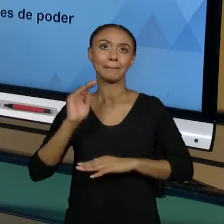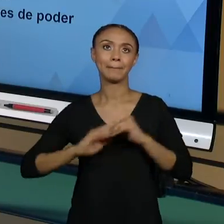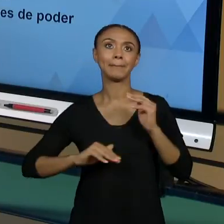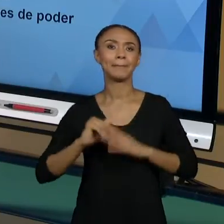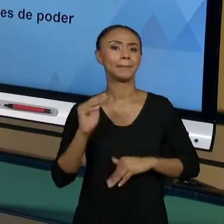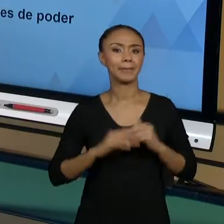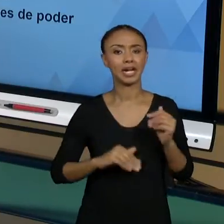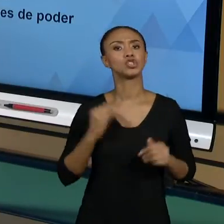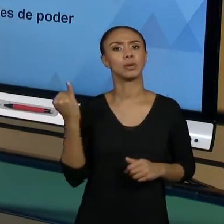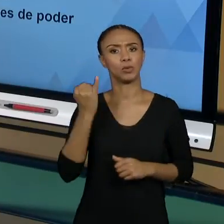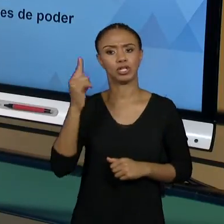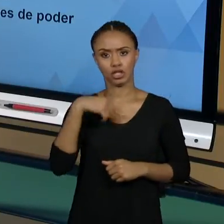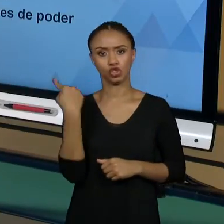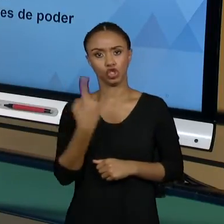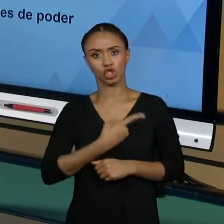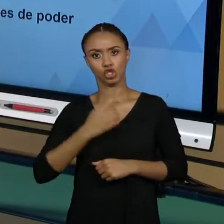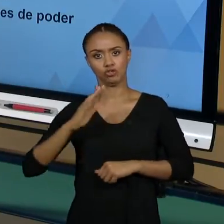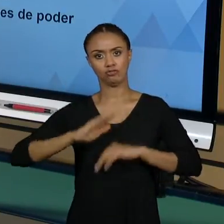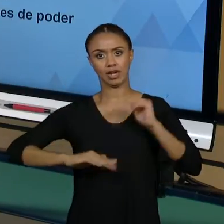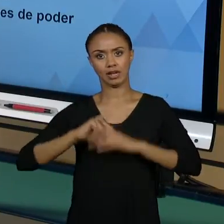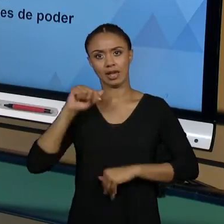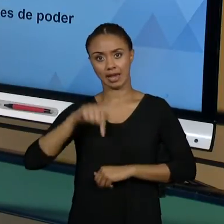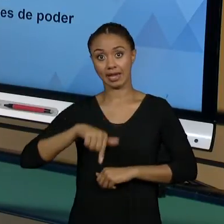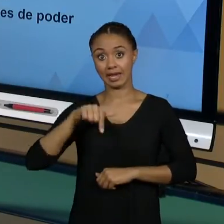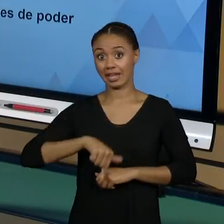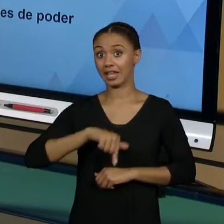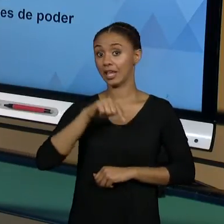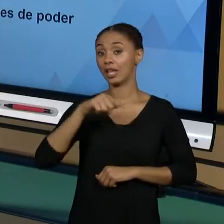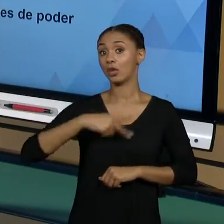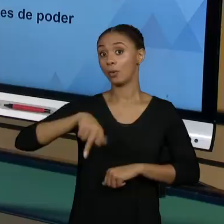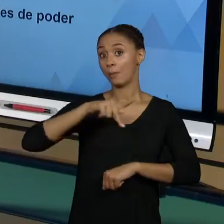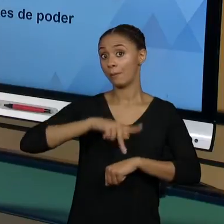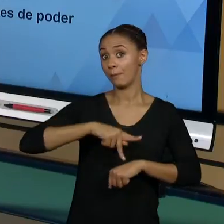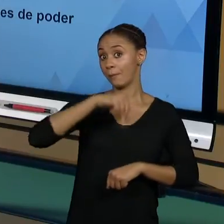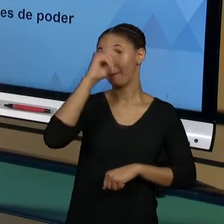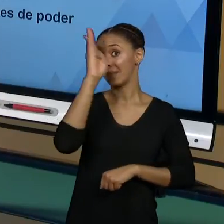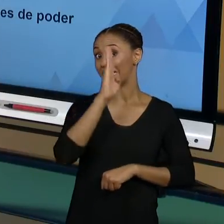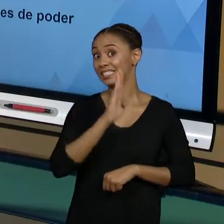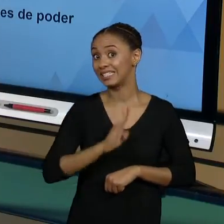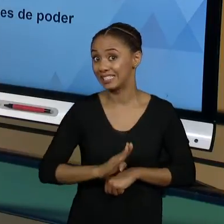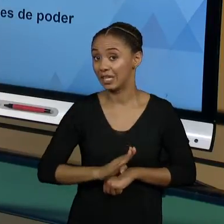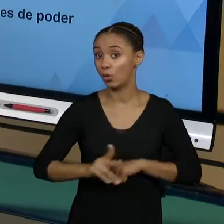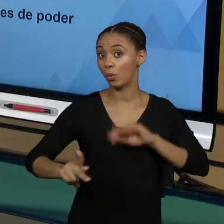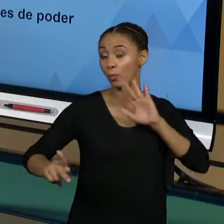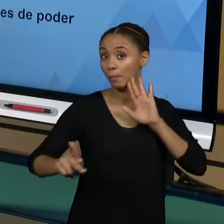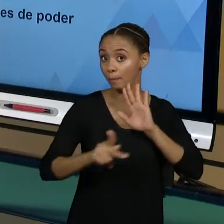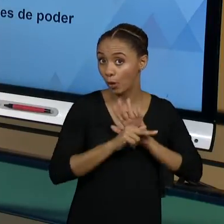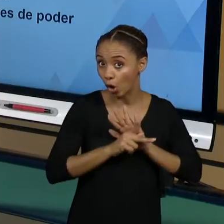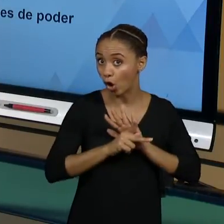IMPORTANTE PARA NÓS AQUI, PORQUE ELA É PATRIMÔNIO HISTÓRICO, ELA É PATRIMÔNIO CULTURAL BRASILEIRO,